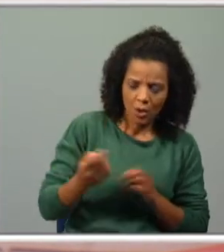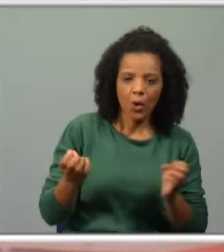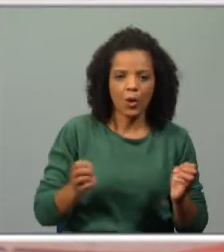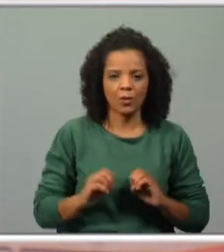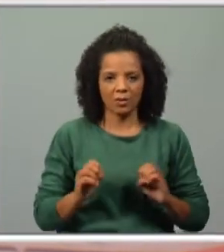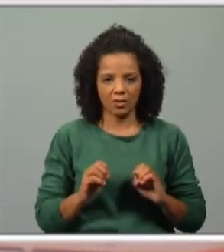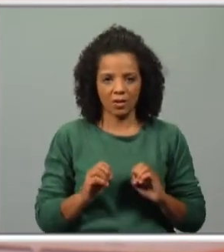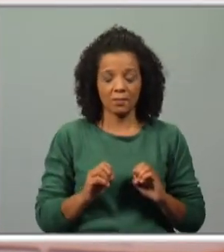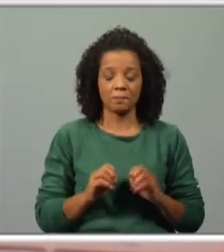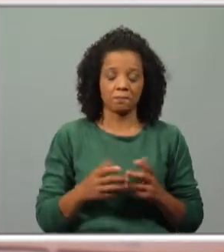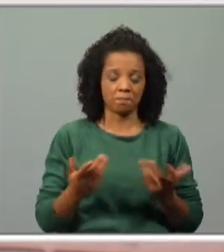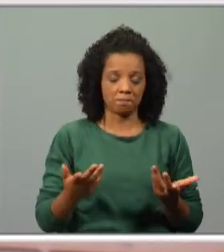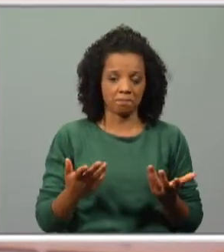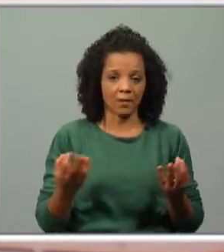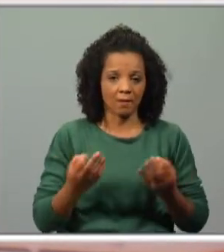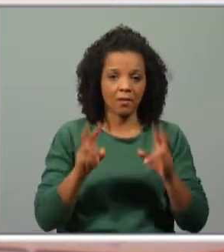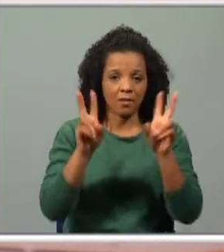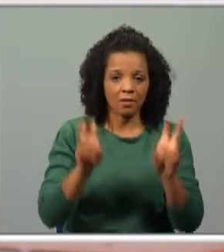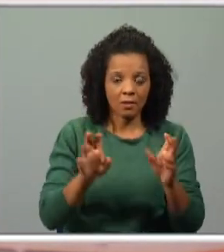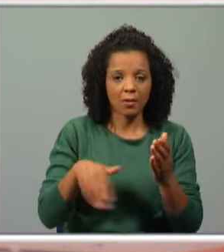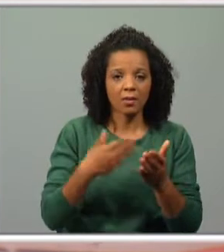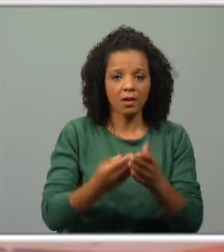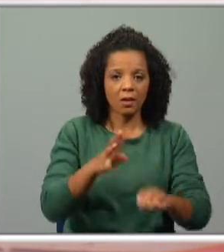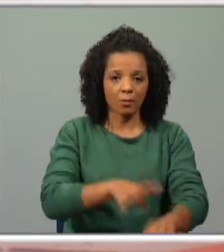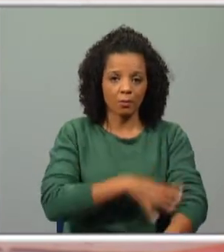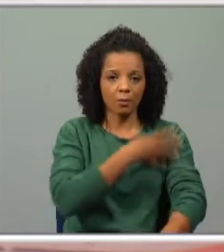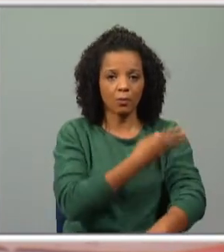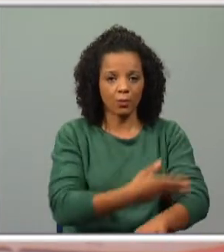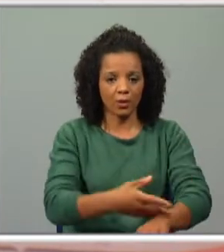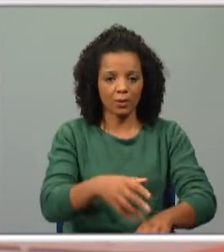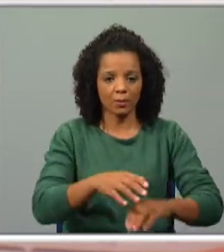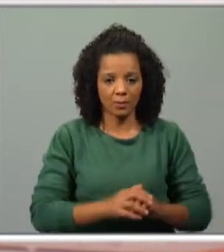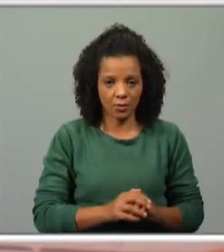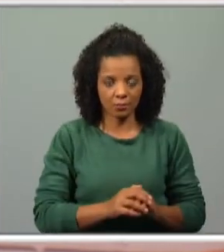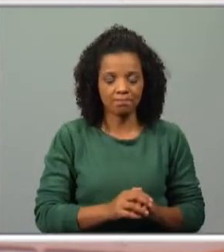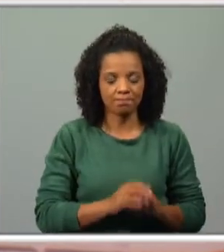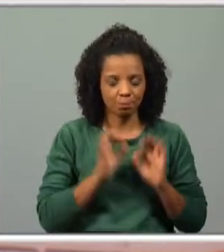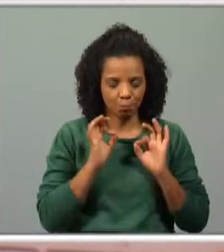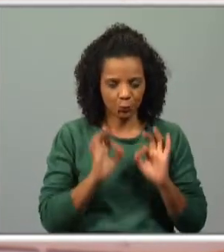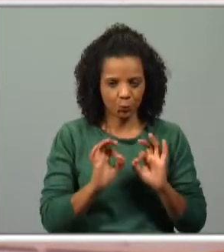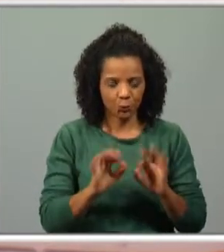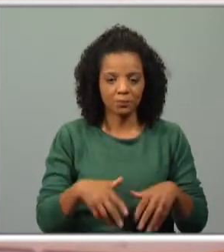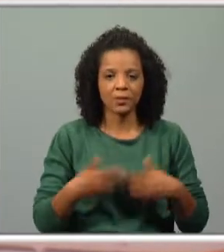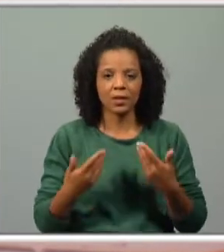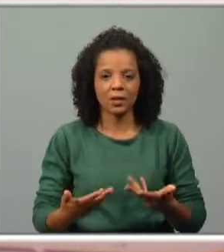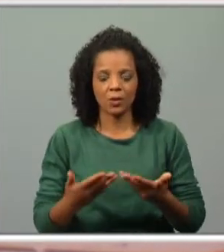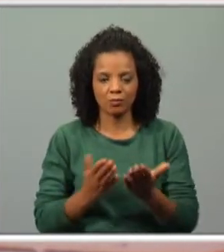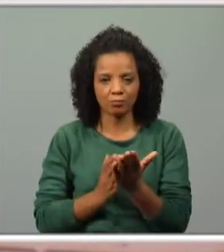seriam objeto tema para poemas esclarecido isto vamos continuar então 將成為詩歌的主題澄清了這一點讓我們繼續